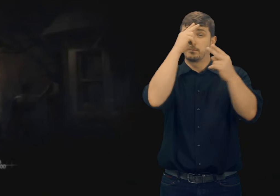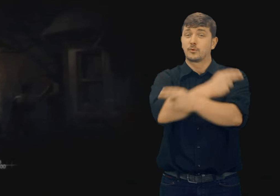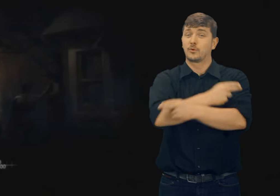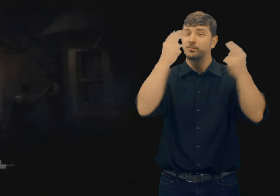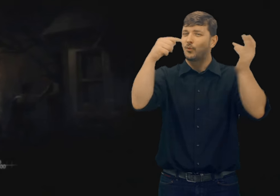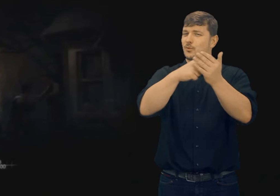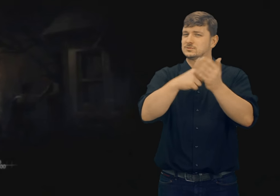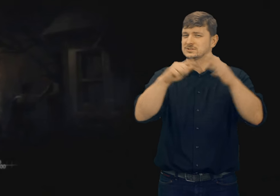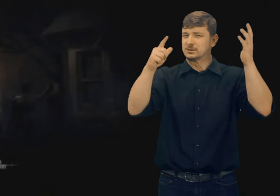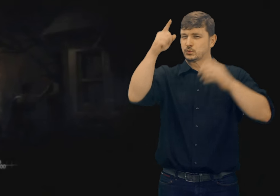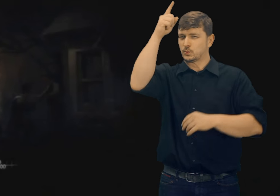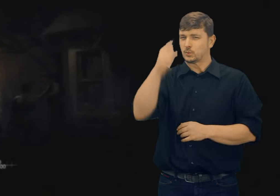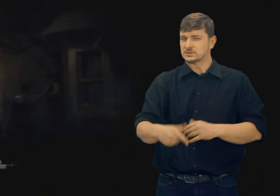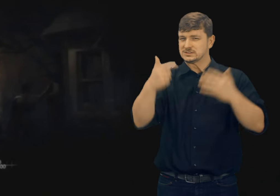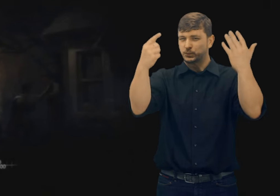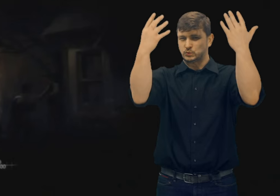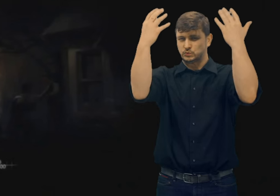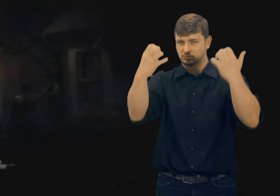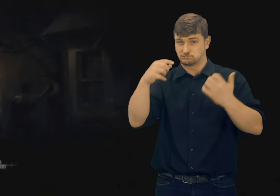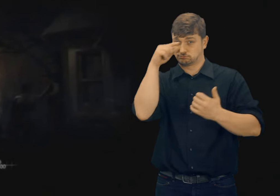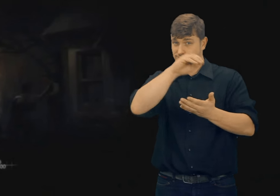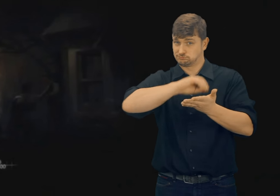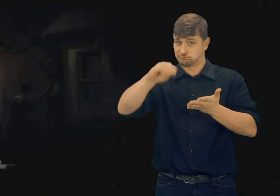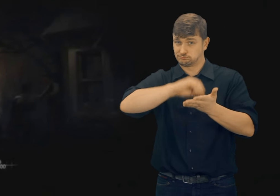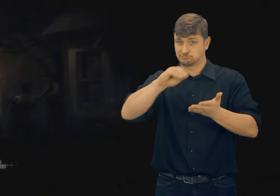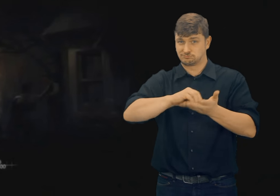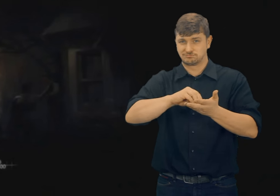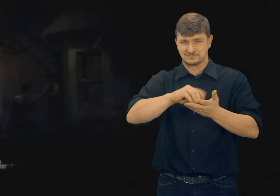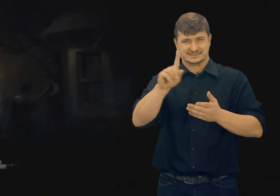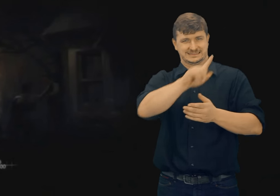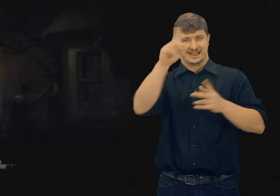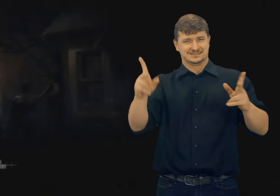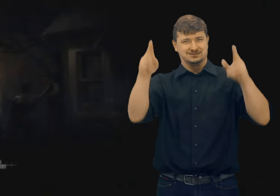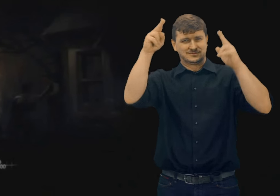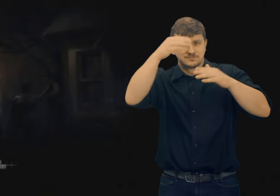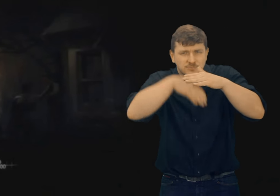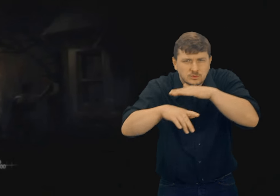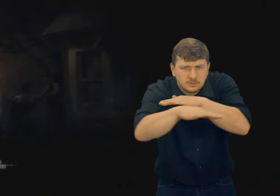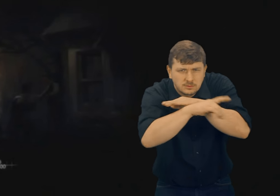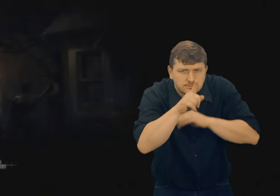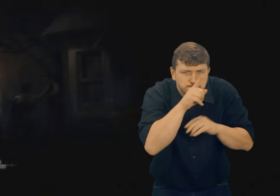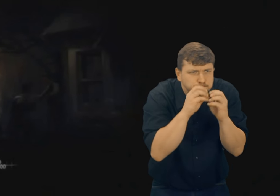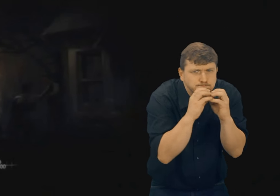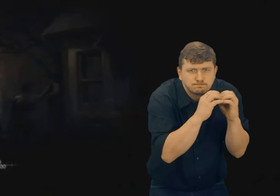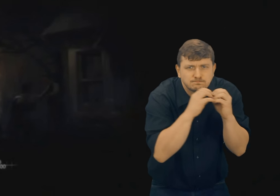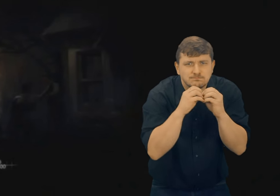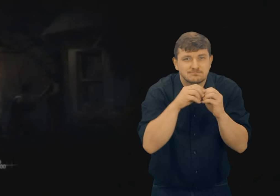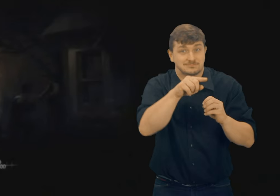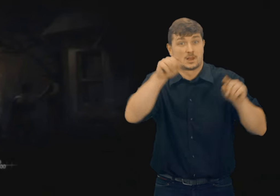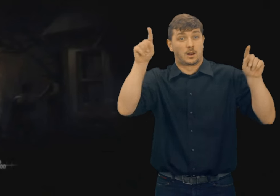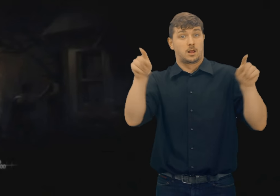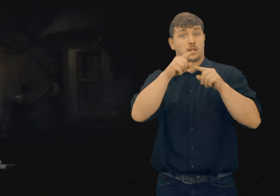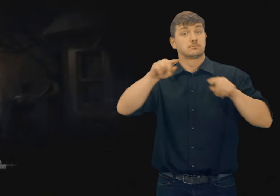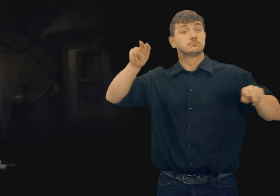Warum? Weil er im Jahre 1797 (also in der Zeit der Untergrundbewegung) ein Lied schrieb mit dem Titel: